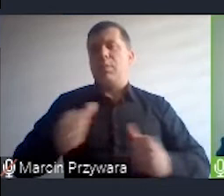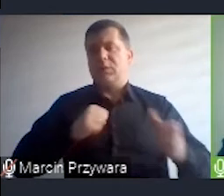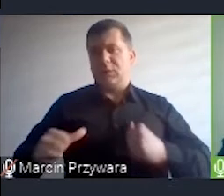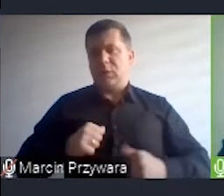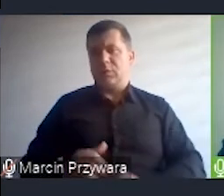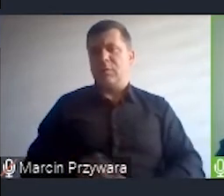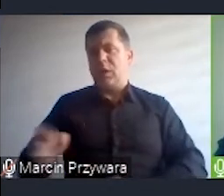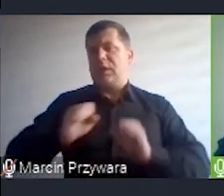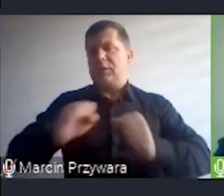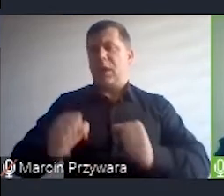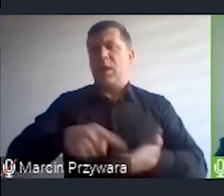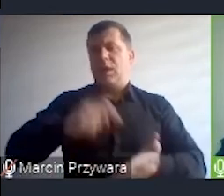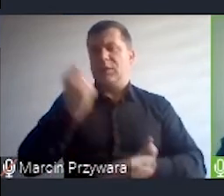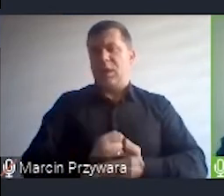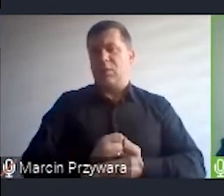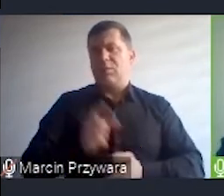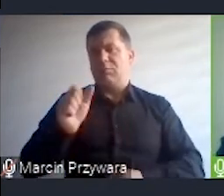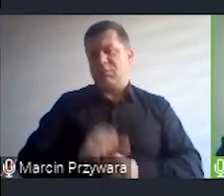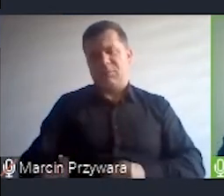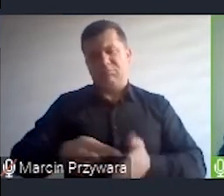to ta działalność statutowa jest jednoznacznie określona.